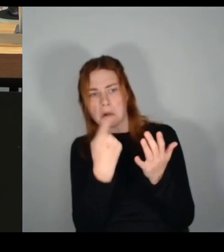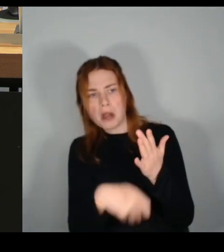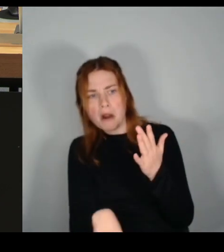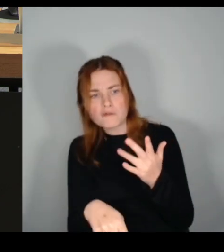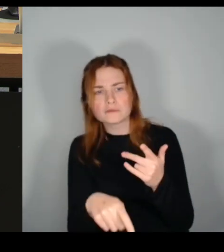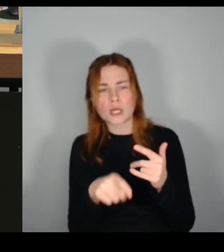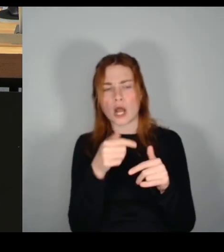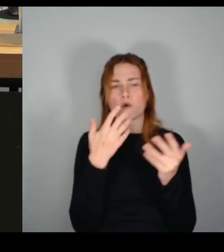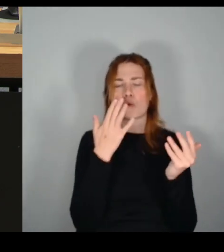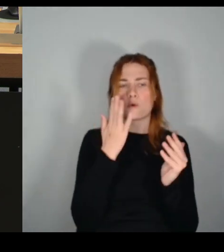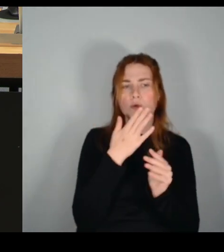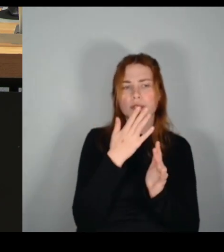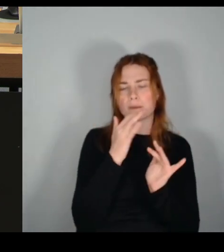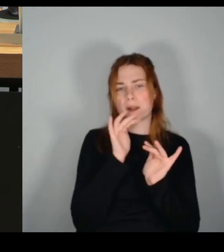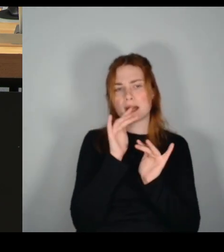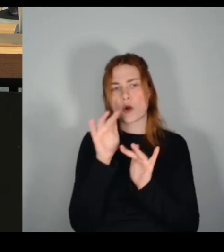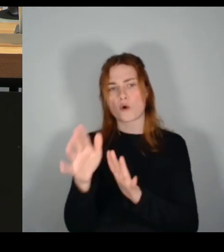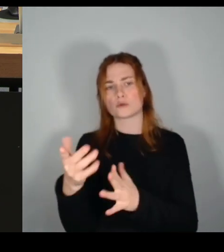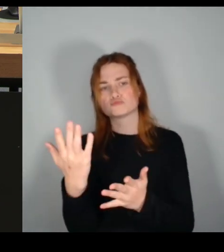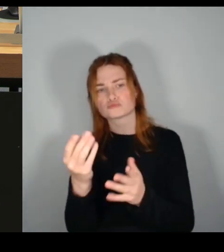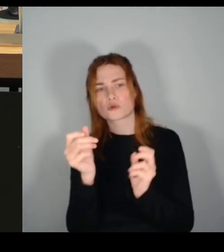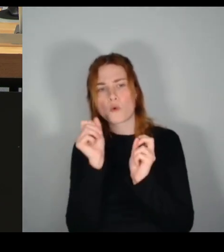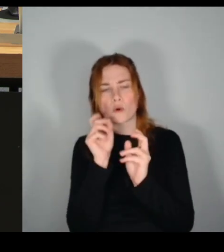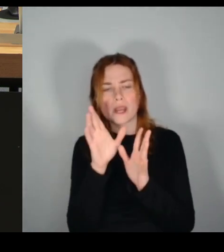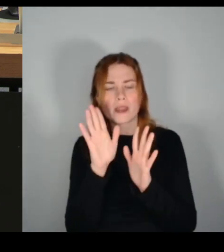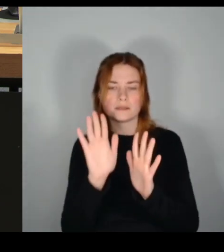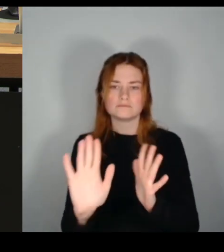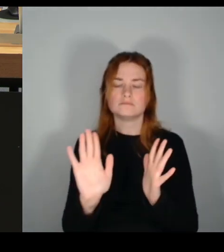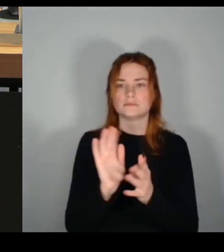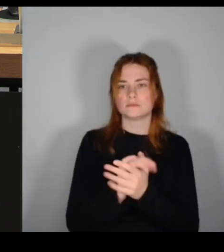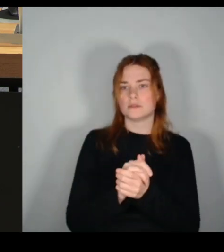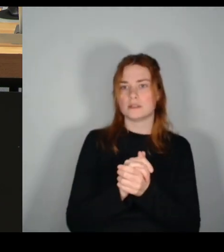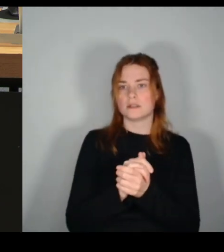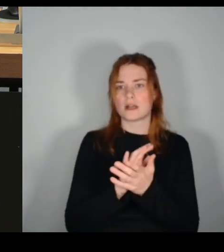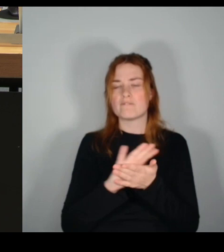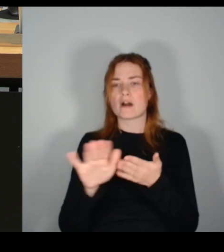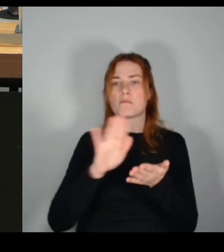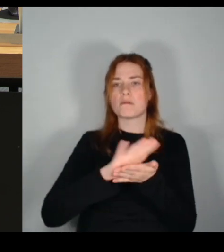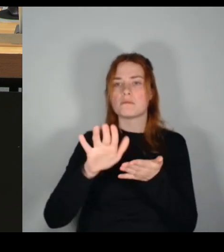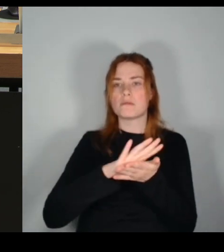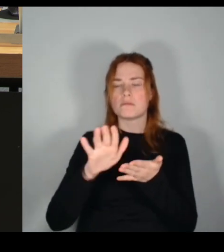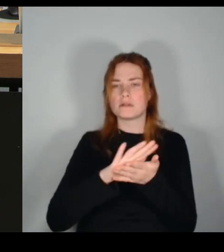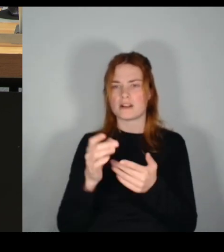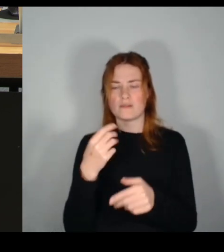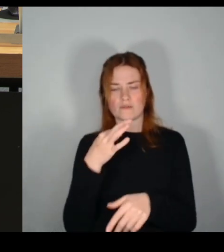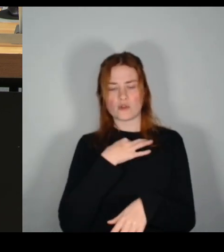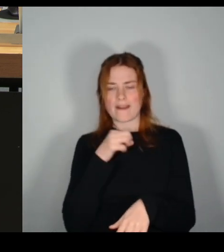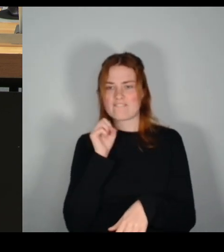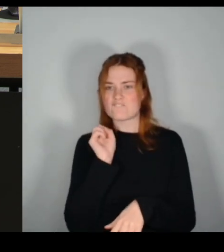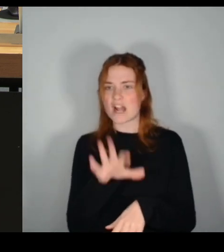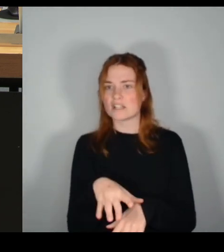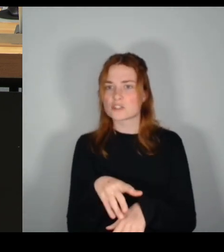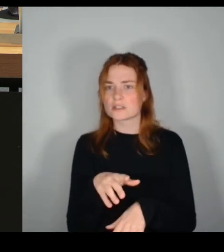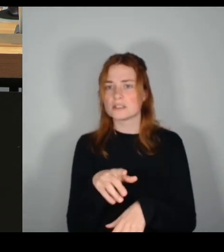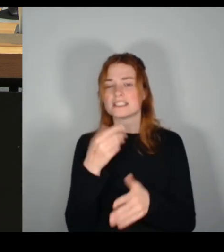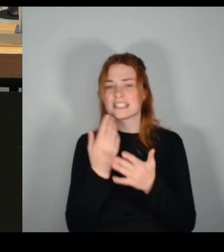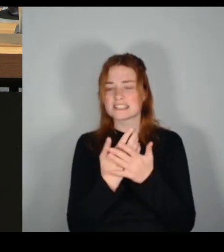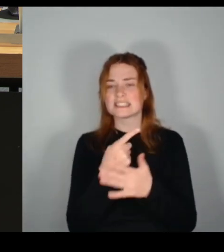Was ich eben falsch finden würde und sagen, wir kaufen auch diese Immobilie, sanieren sie und vermieten sie. Und ich hätte es, übertreibe ich bewusst zu einem Euro